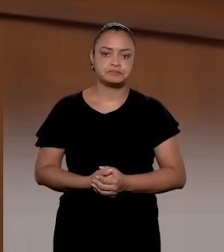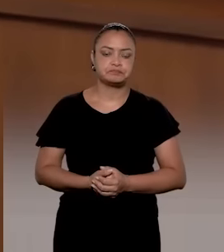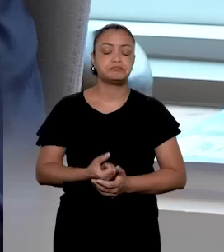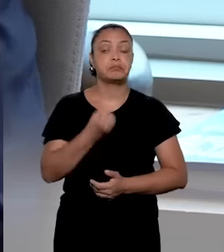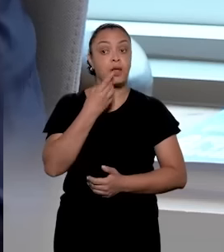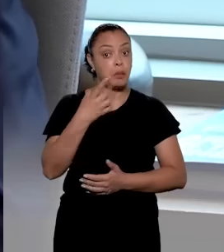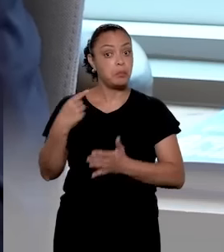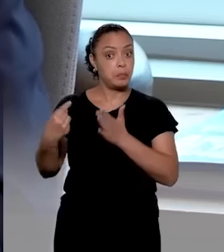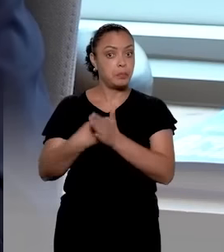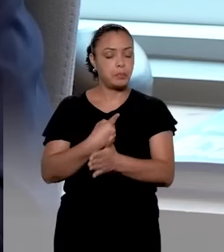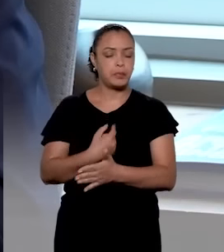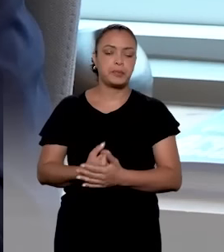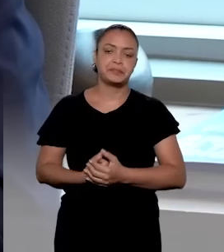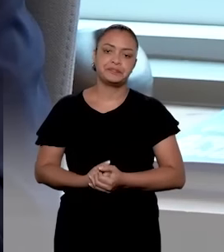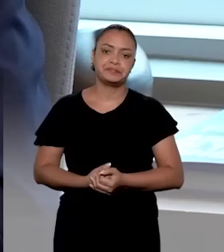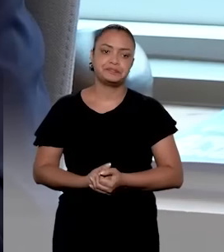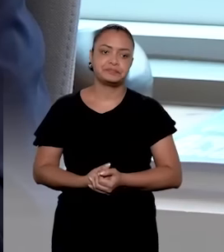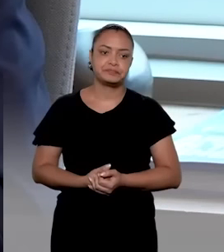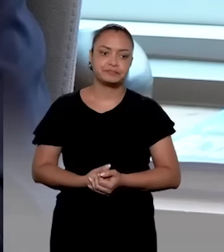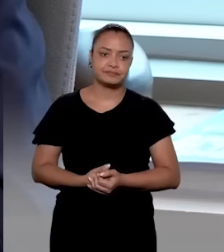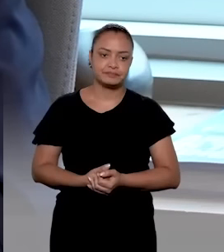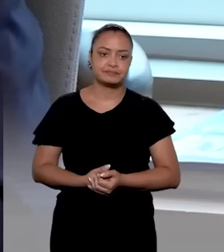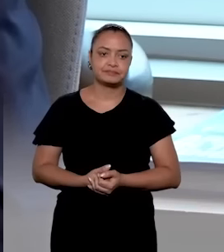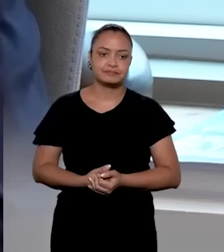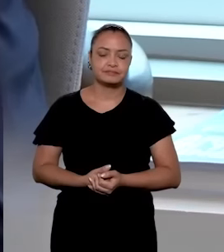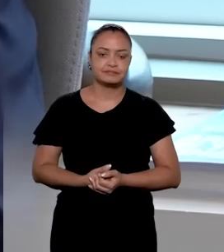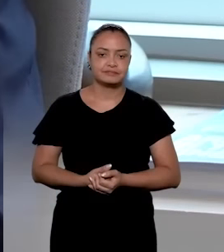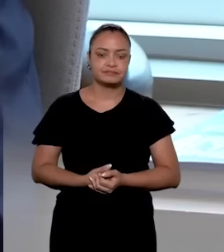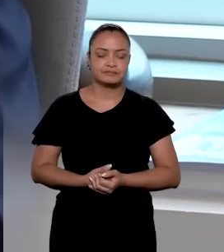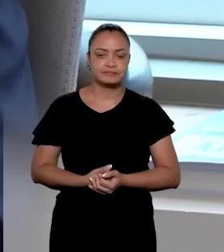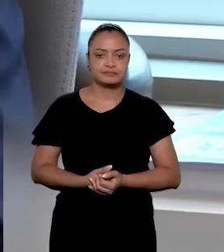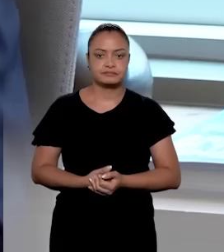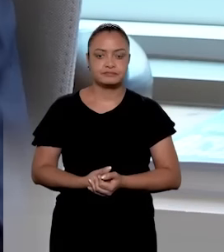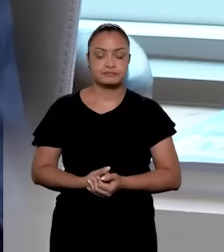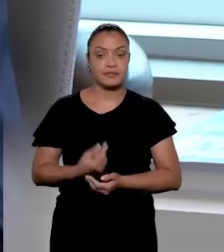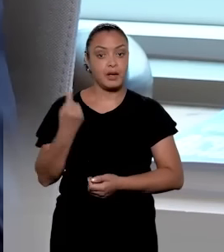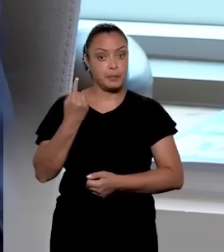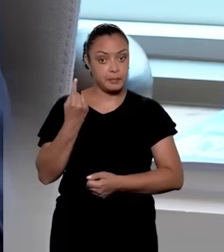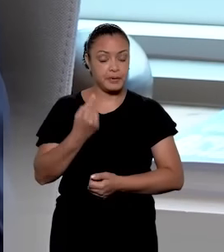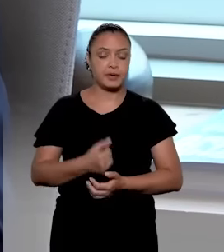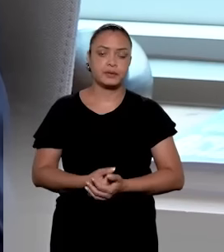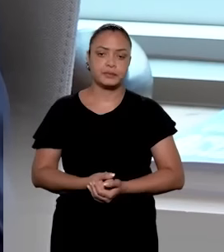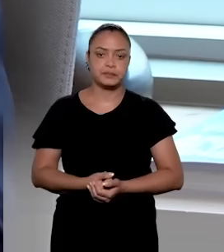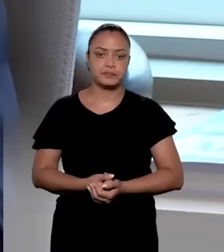É, isso... boa pergunta, Roberto, pergunta... não podia ficar fora esse tema, não.